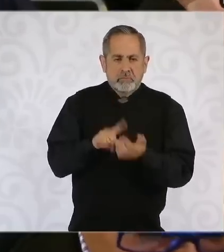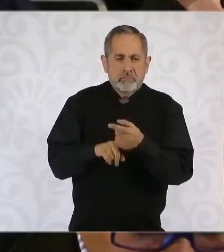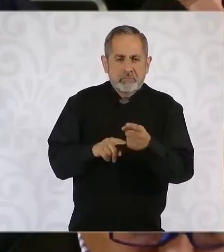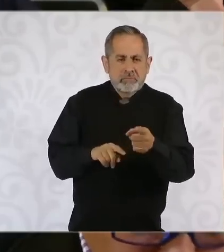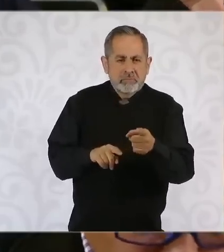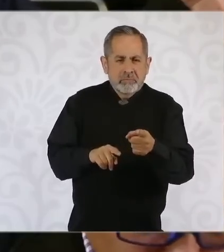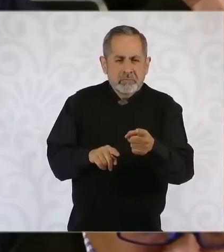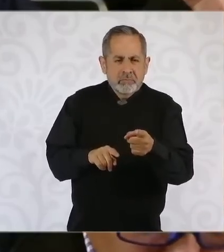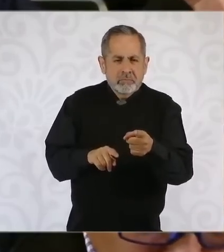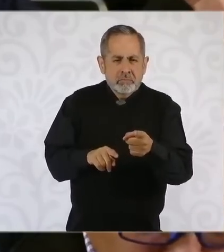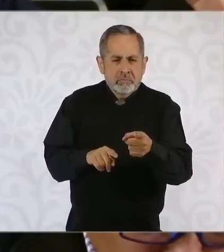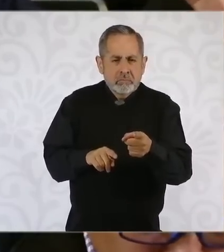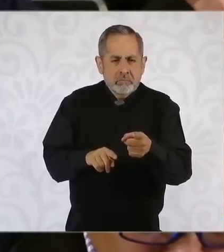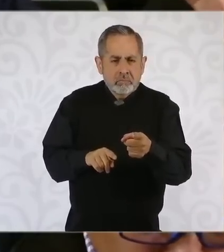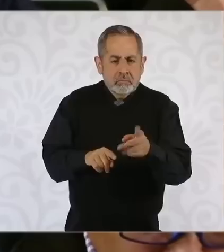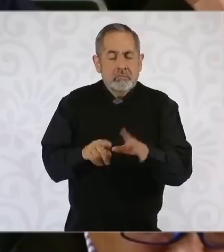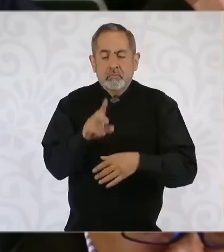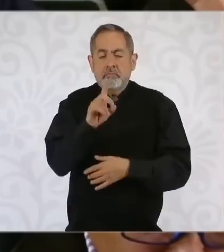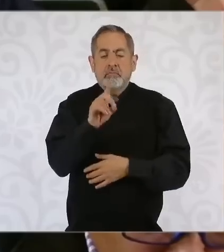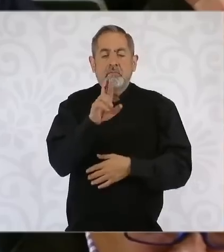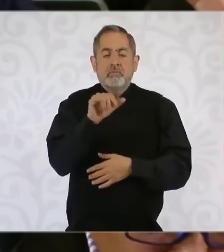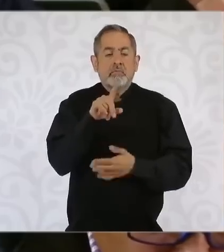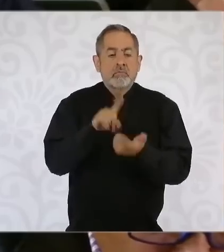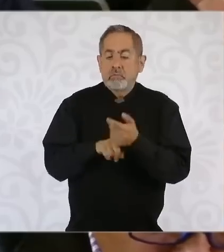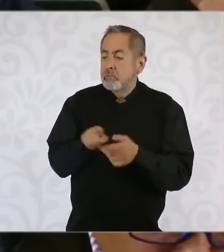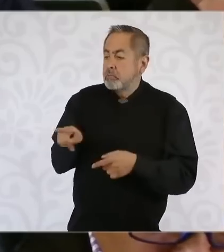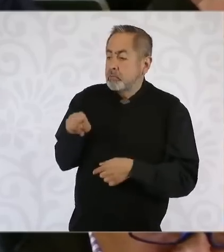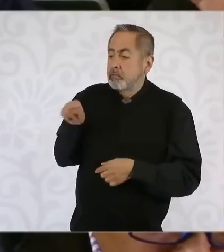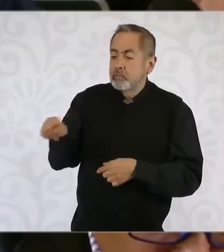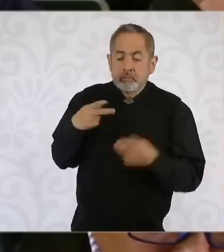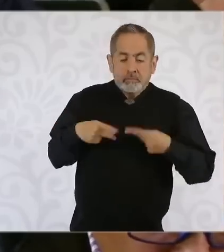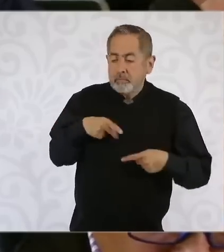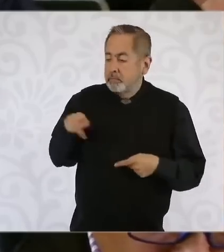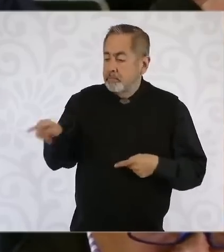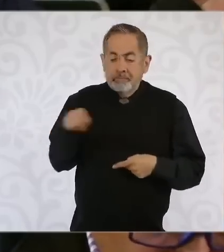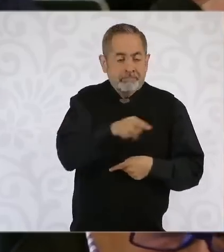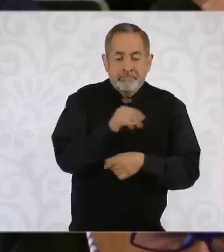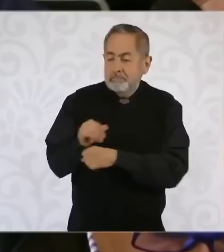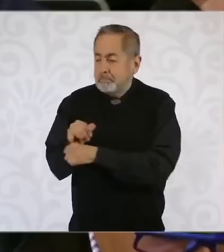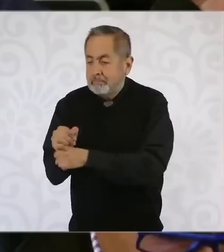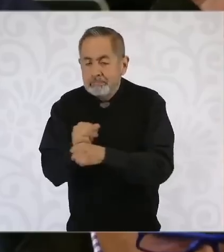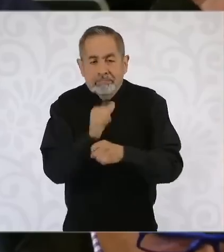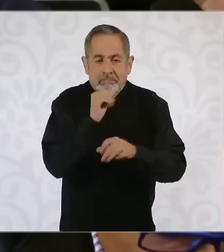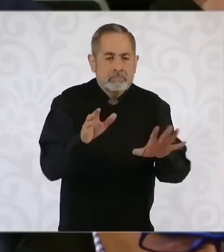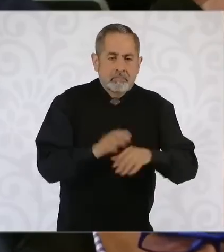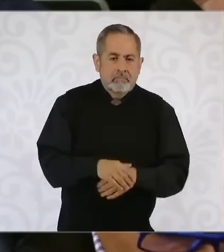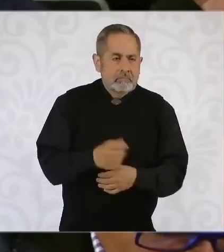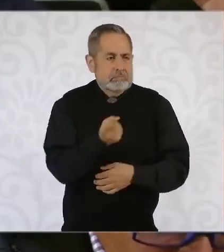sido investigada no sí no ha sido investigada eh Y en el caso particular hay varios No pero